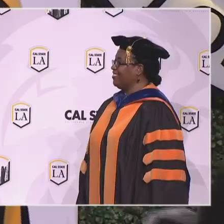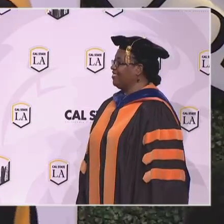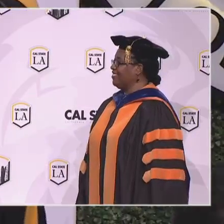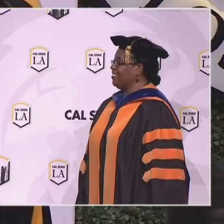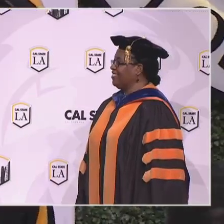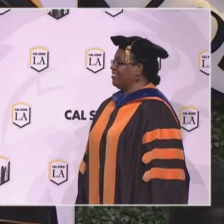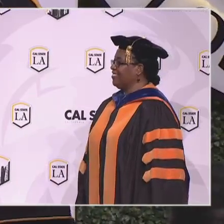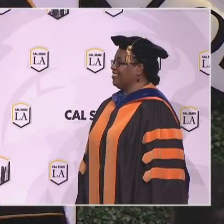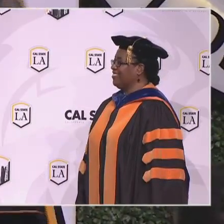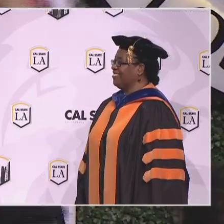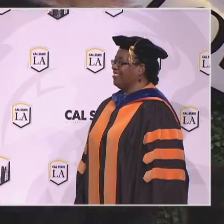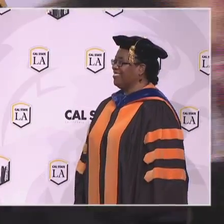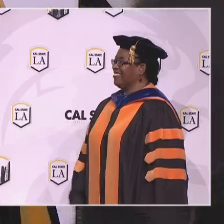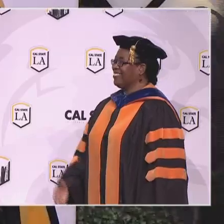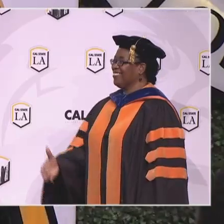BACHELOR OF SCIENCE CHEMISTRY